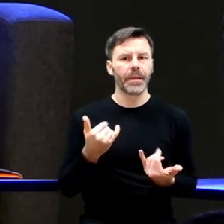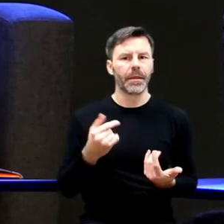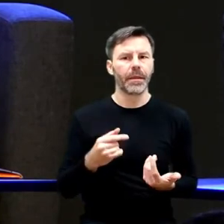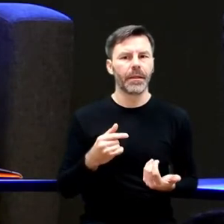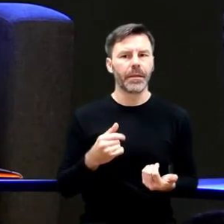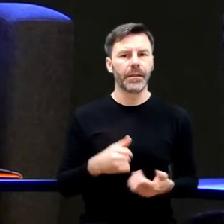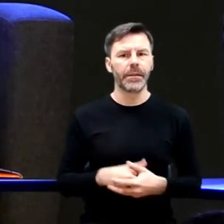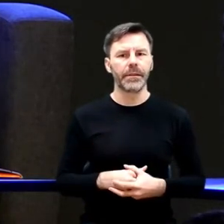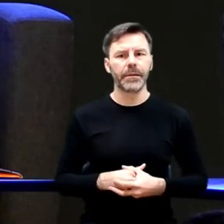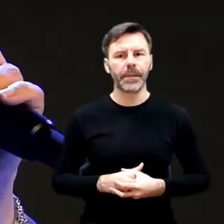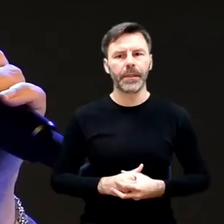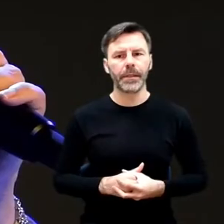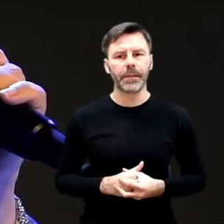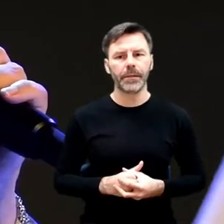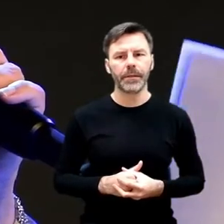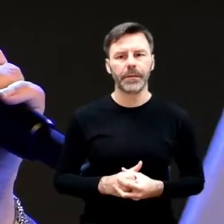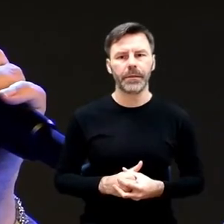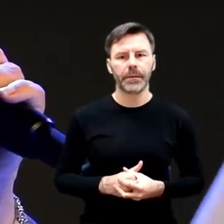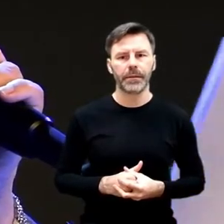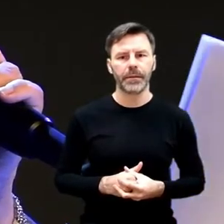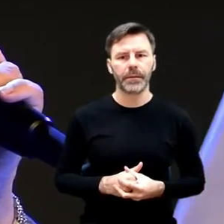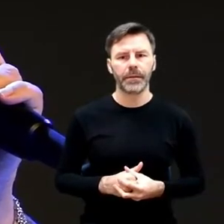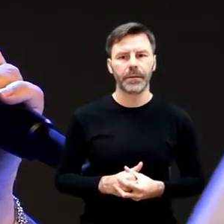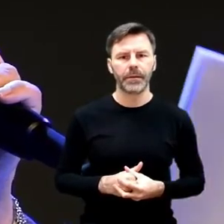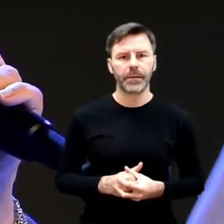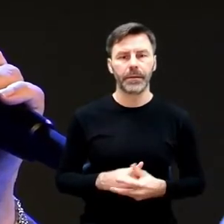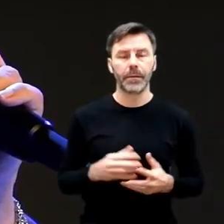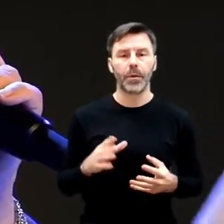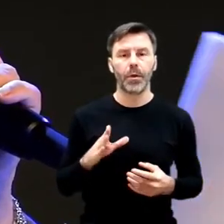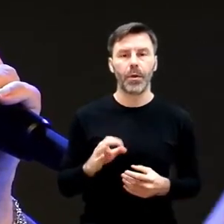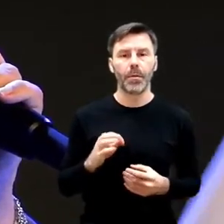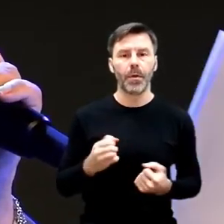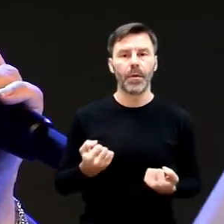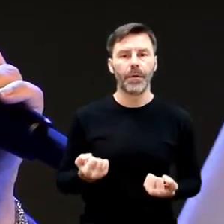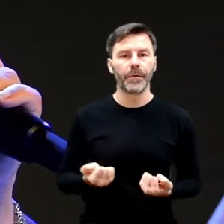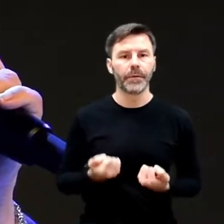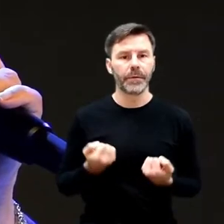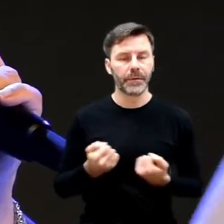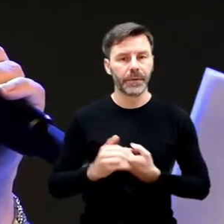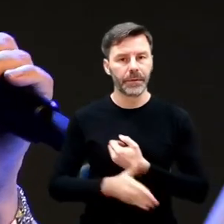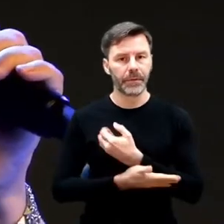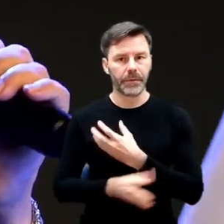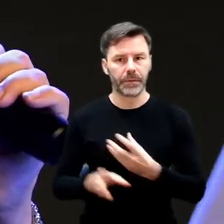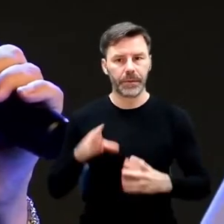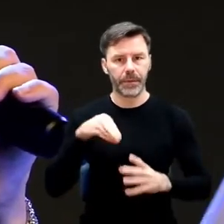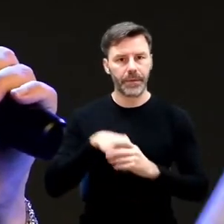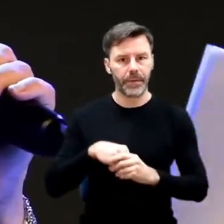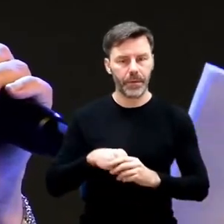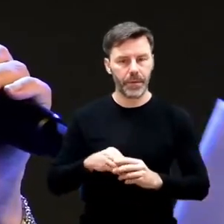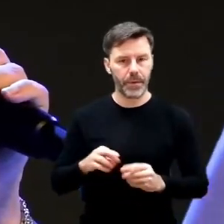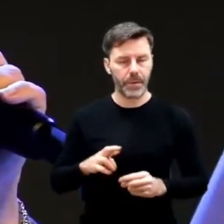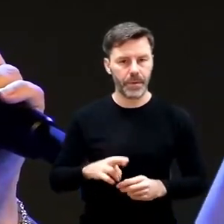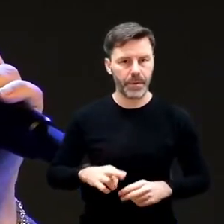bo zawsze wspieranie w ramach rodziny, wsparcie w ramach rodziny, rozwiązywało wszystkie problemy.